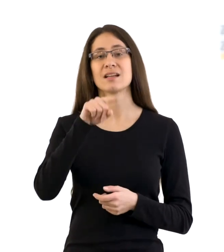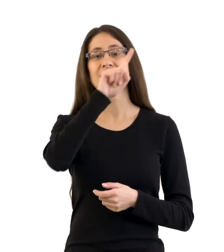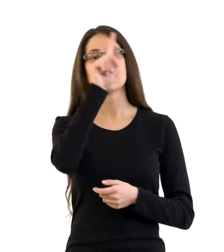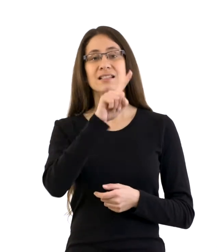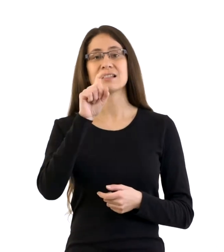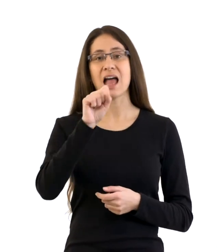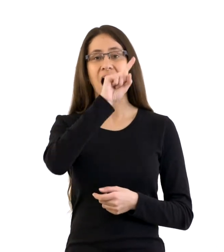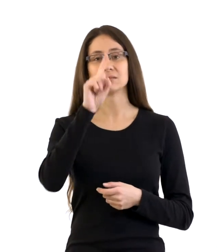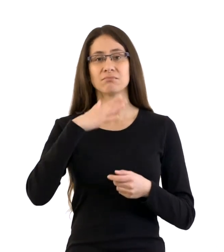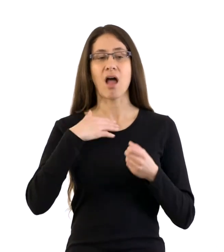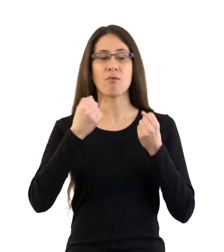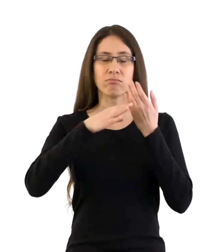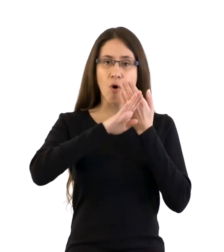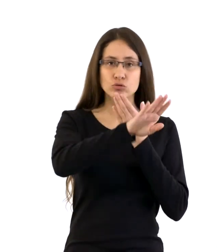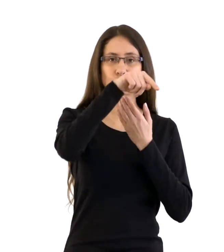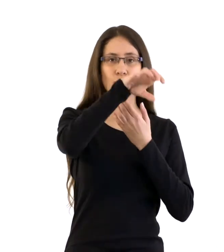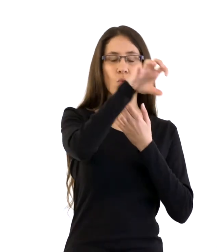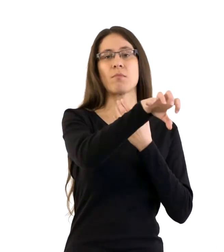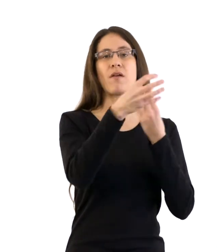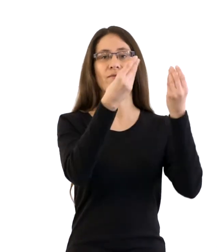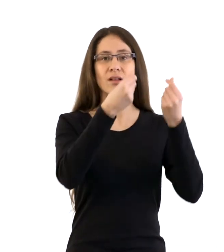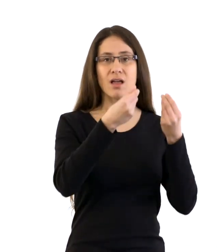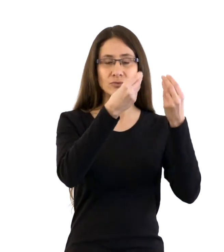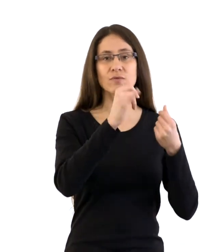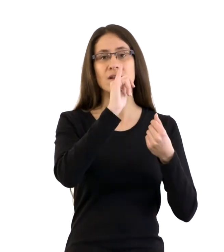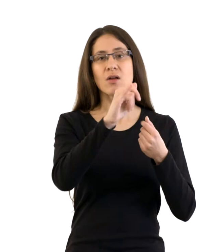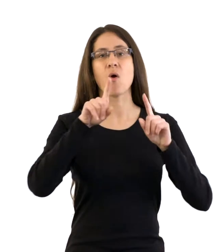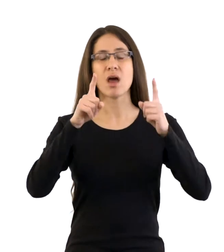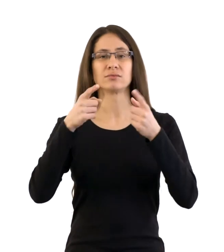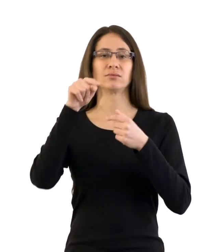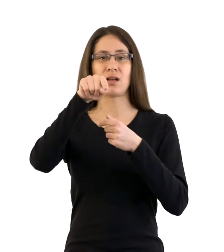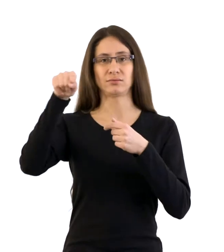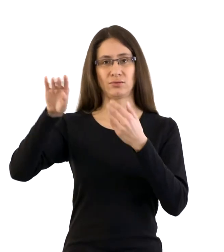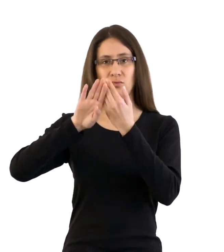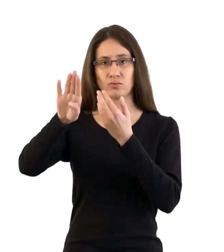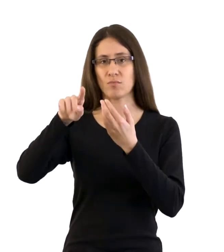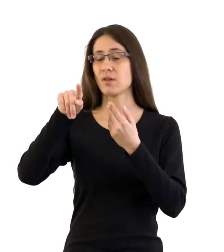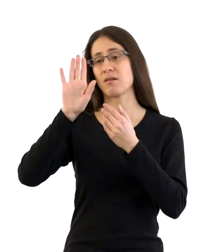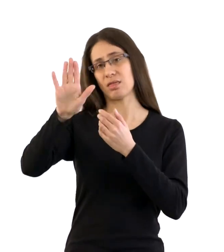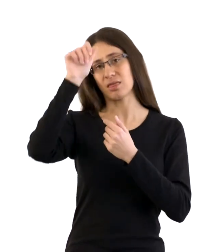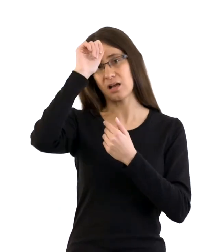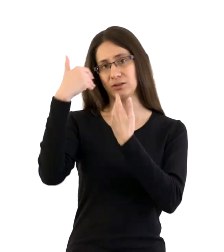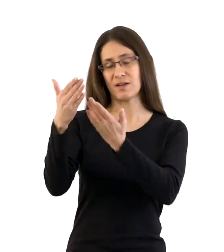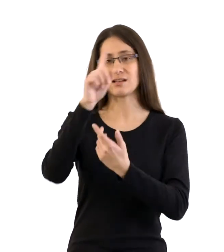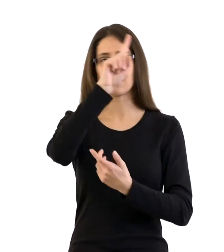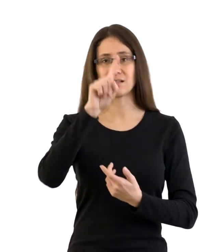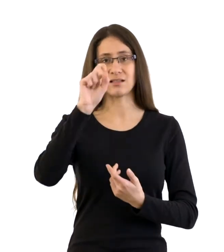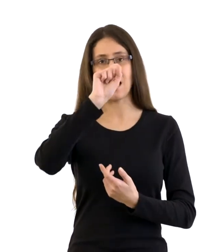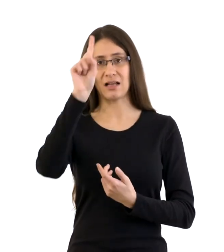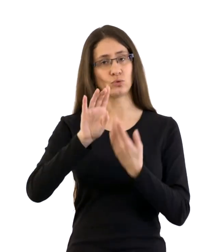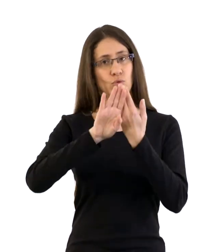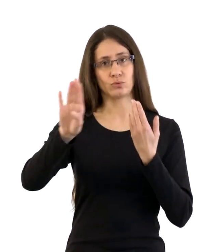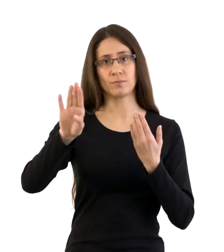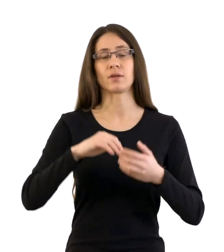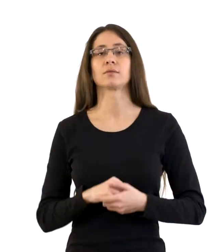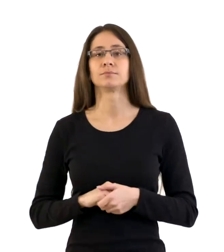Zakład Aktywności Zawodowej jest organizacyjnie i finansowo wydzieloną jednostką, która uzyskuje status zakładu aktywności zawodowej.